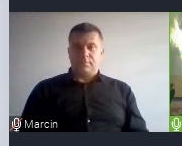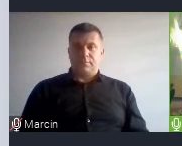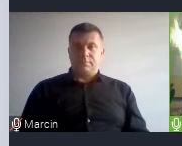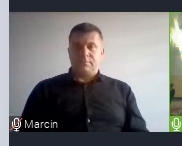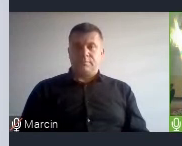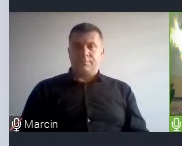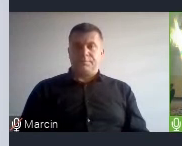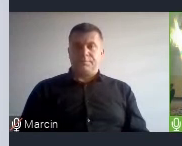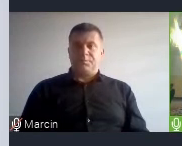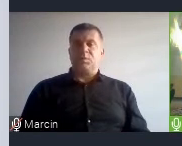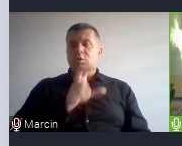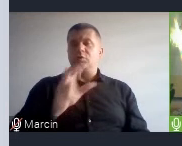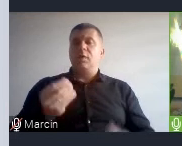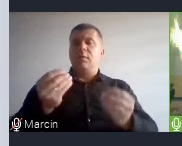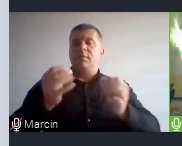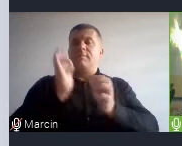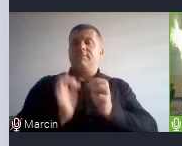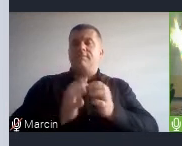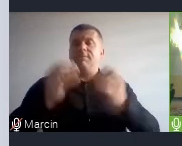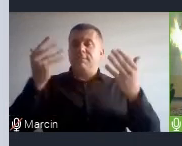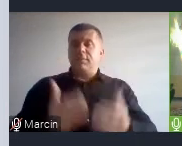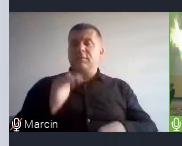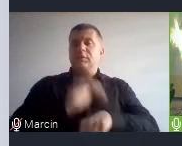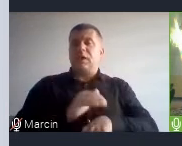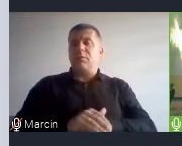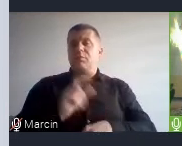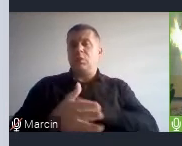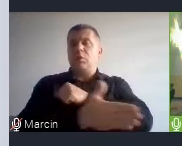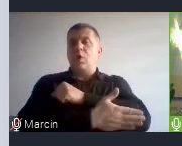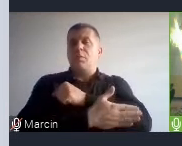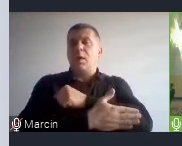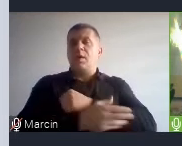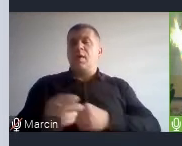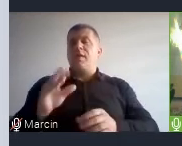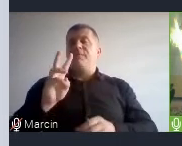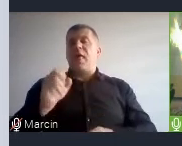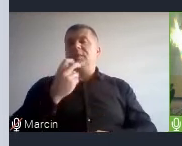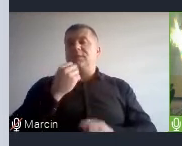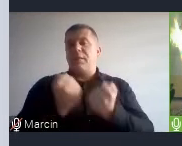Czy szacowanie wartości zamówienia może się opierać na oferty w wersji papierowej czy elektronicznej?